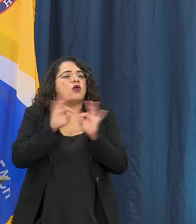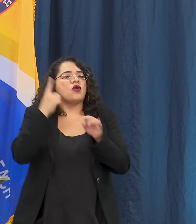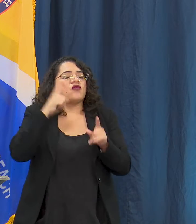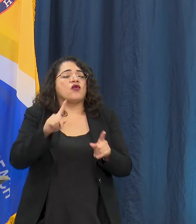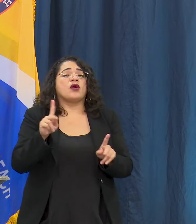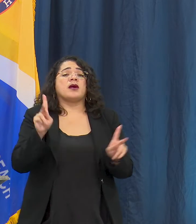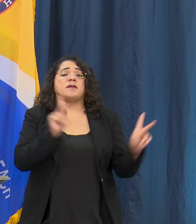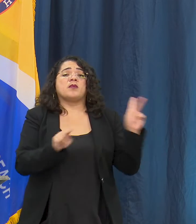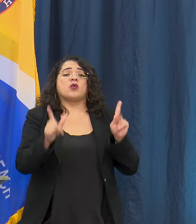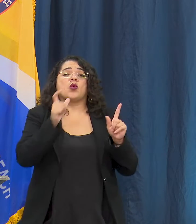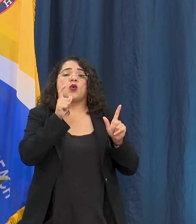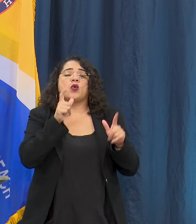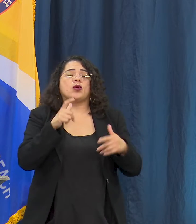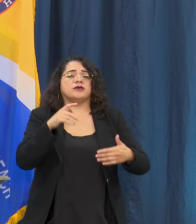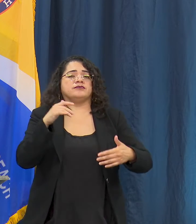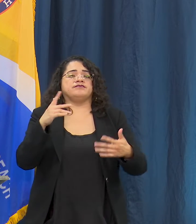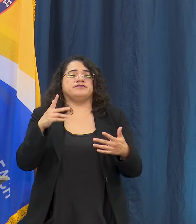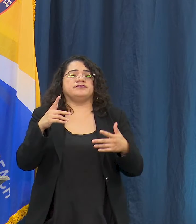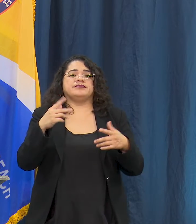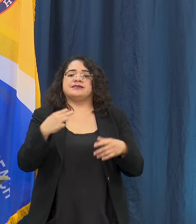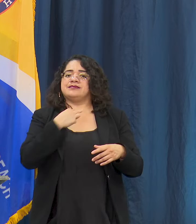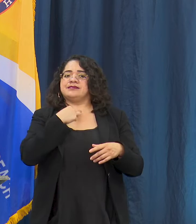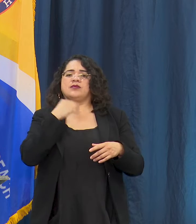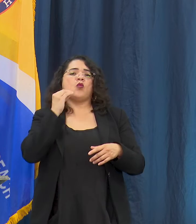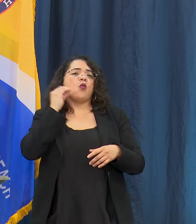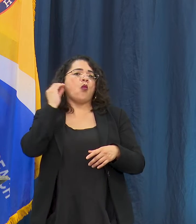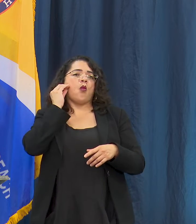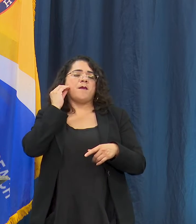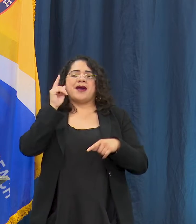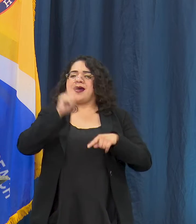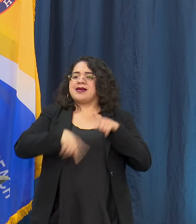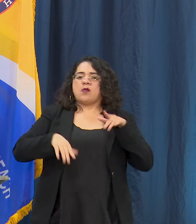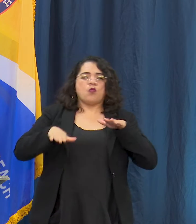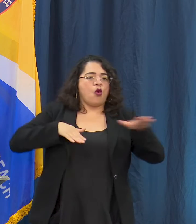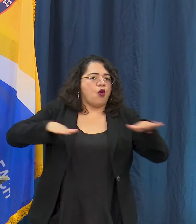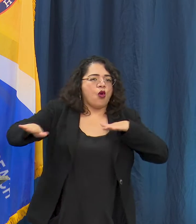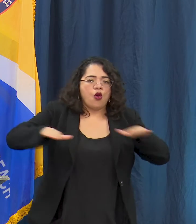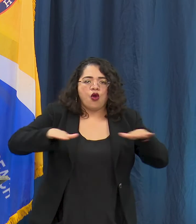con funada sin cigar david o on problema de mo villa dad o de transporte in true